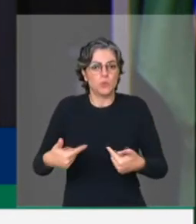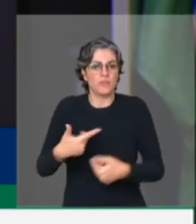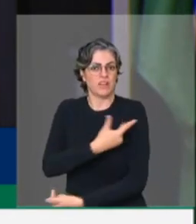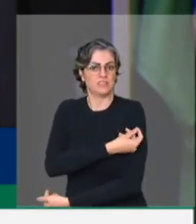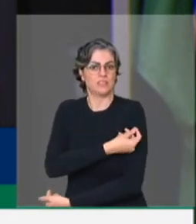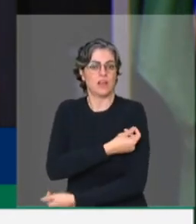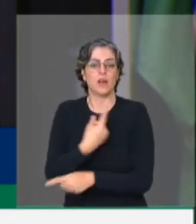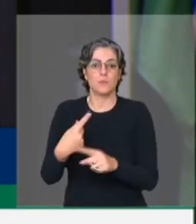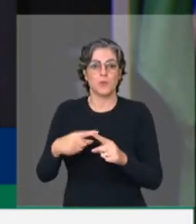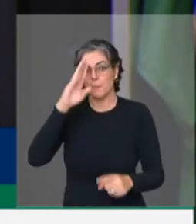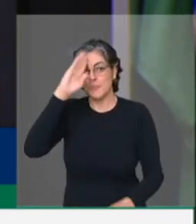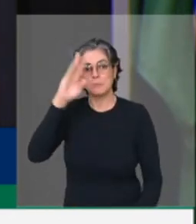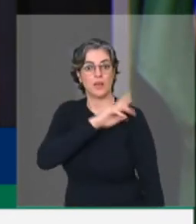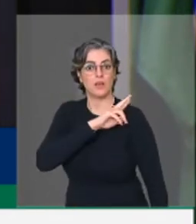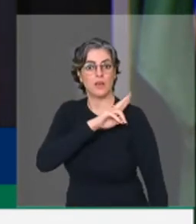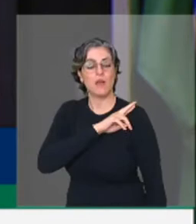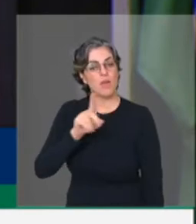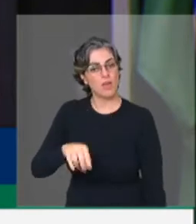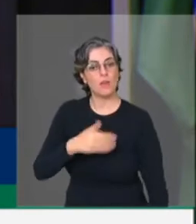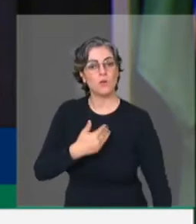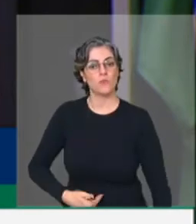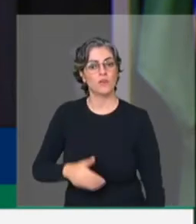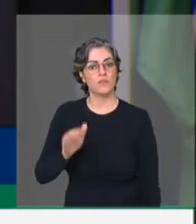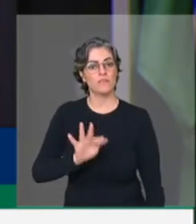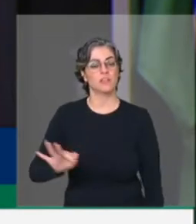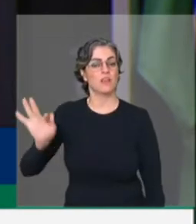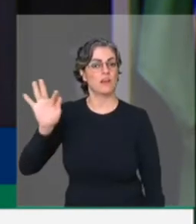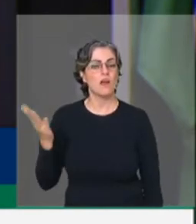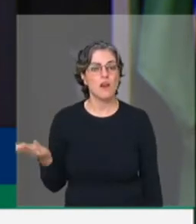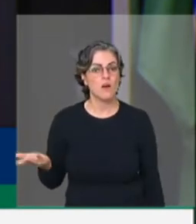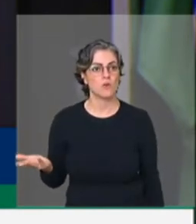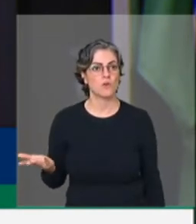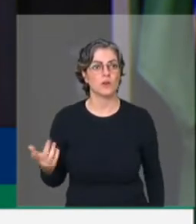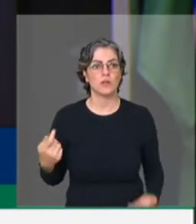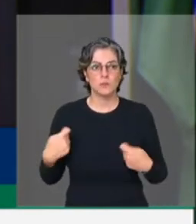RESPONSABILIDADE MAIOR É DO GOVERNO FEDERAL. E O GOVERNO